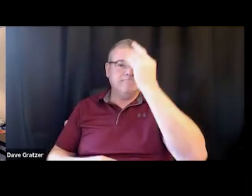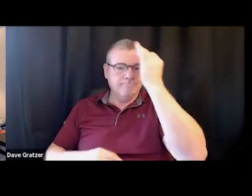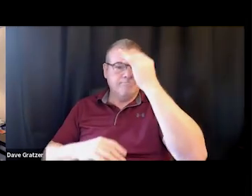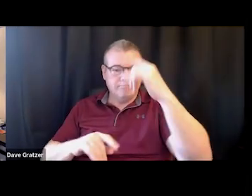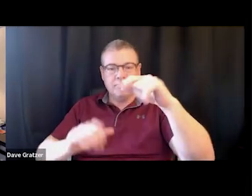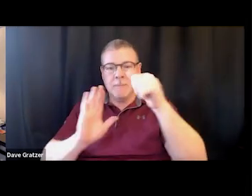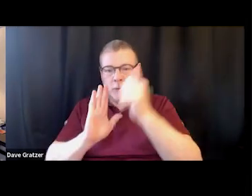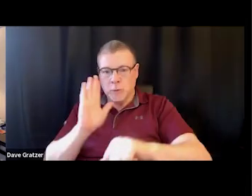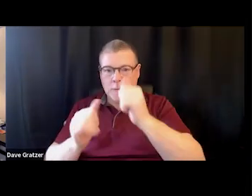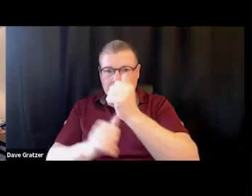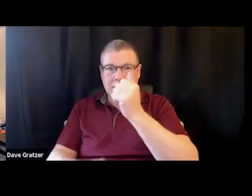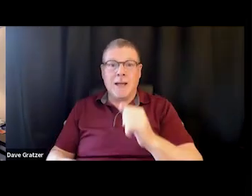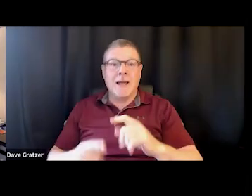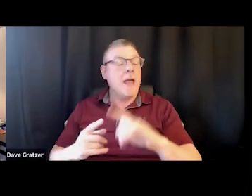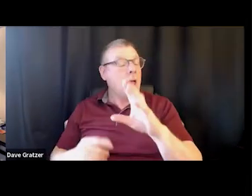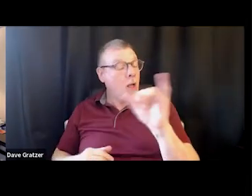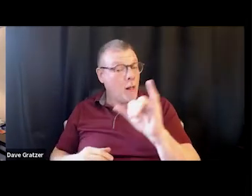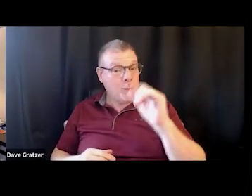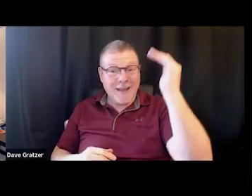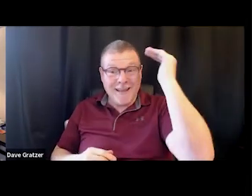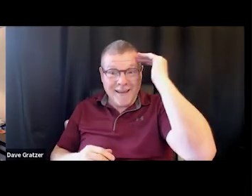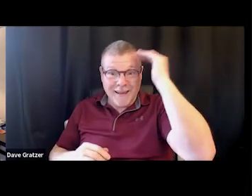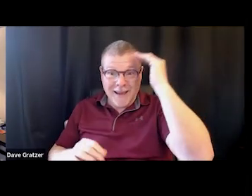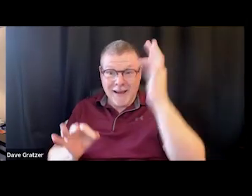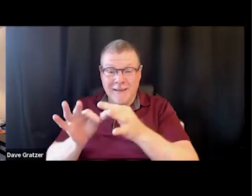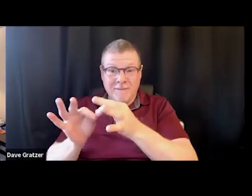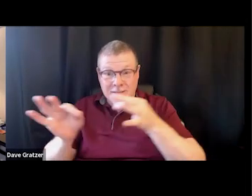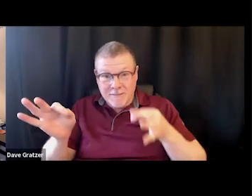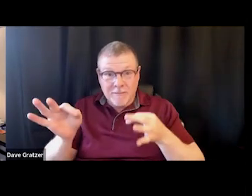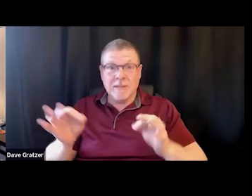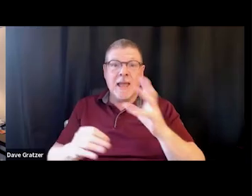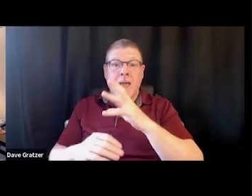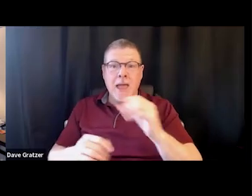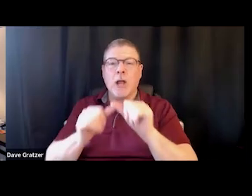Pero también podría haber déficits cognitivos y dolor crónico como resultado de una lesión cerebral.